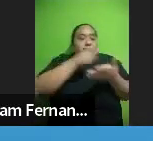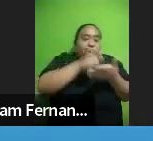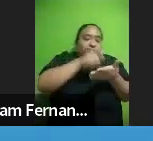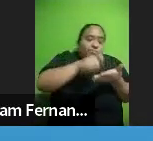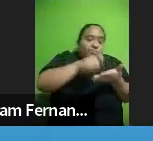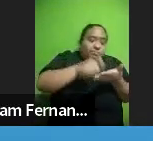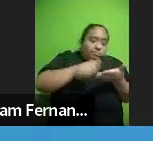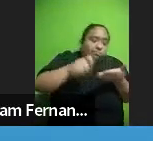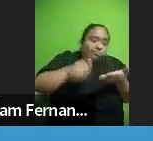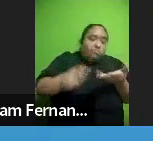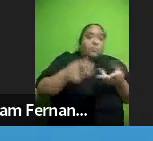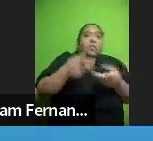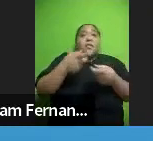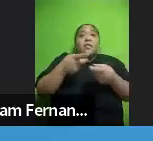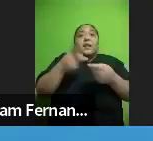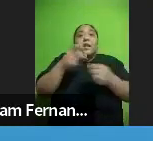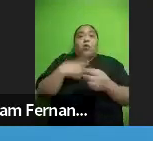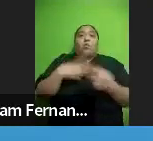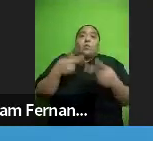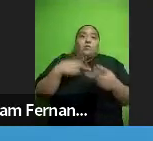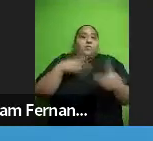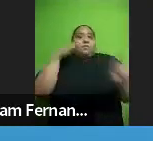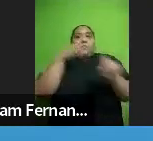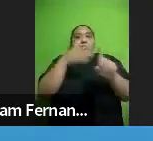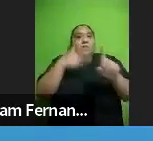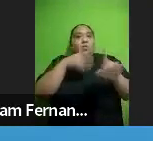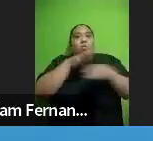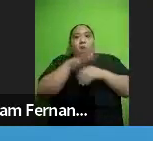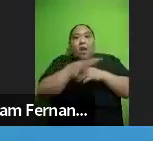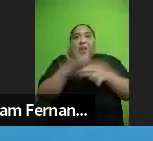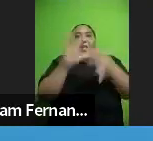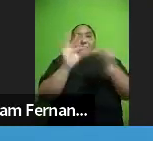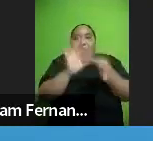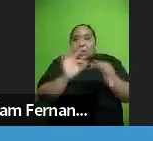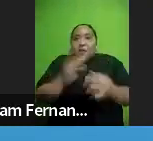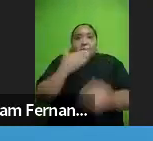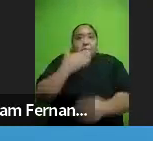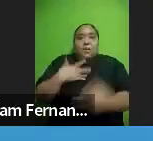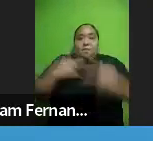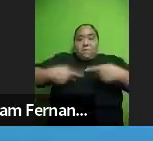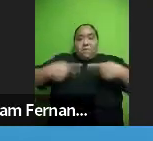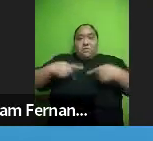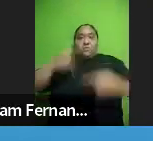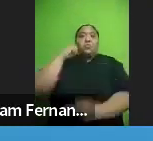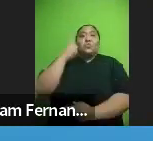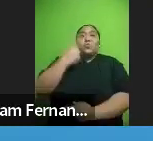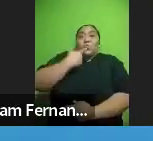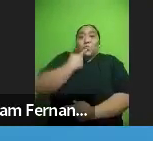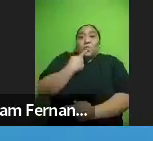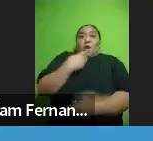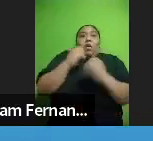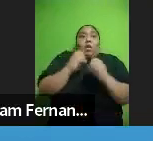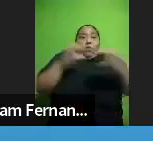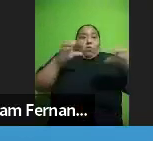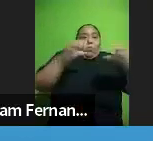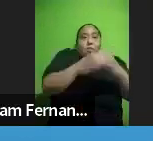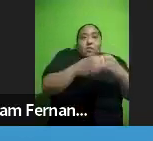es muy difícil hacer la distinción de cuando estoy estoy hablando de una estoy hablando de una persona con enfoque totalmente sociocultura sociocultural, los sociocultural,